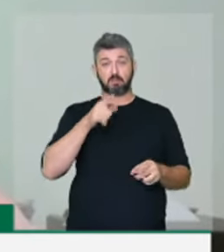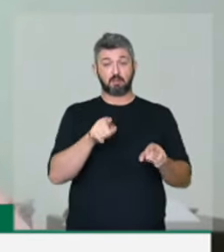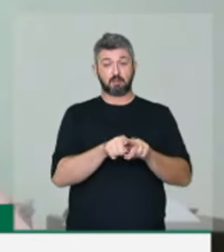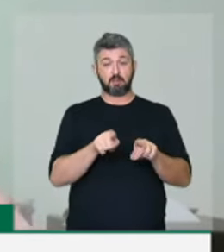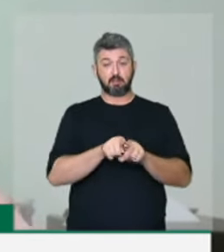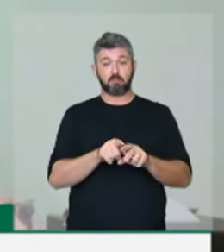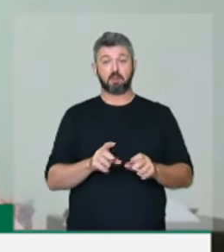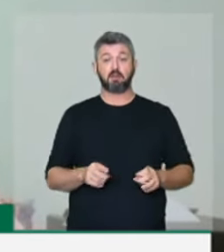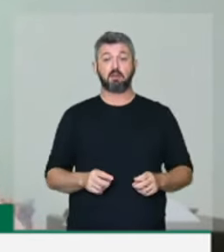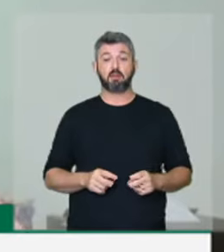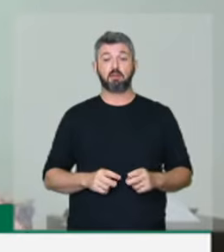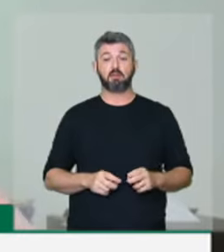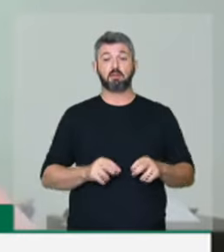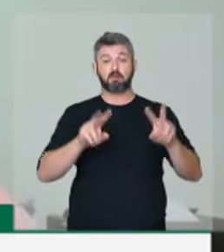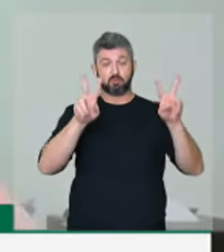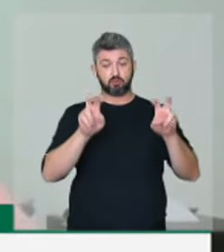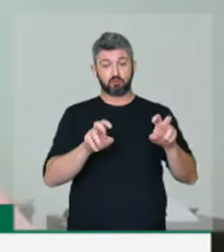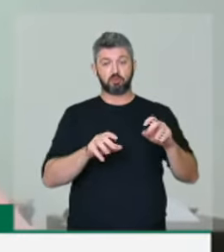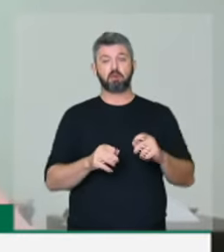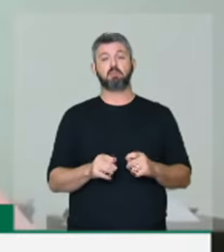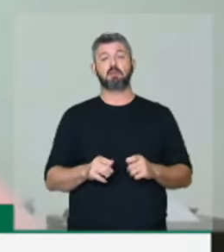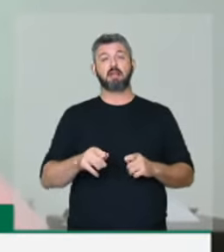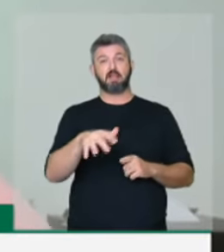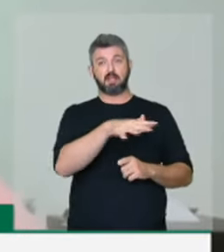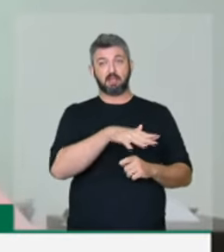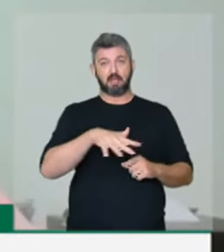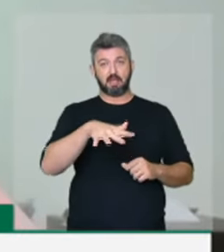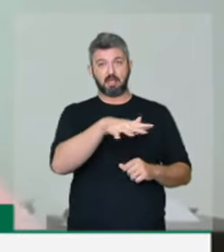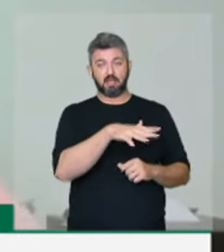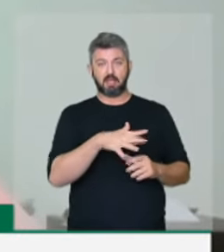RELAÇÃO ÀS ÁREAS DOS POVOS INDÍGENAS QUE SE ENCONTRAM NO BRASIL, REALMENTE ELA PRECISA